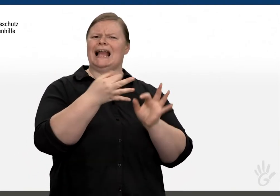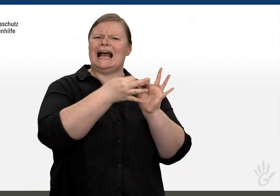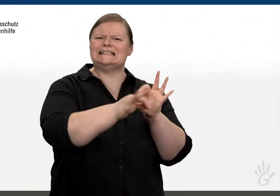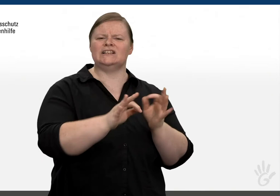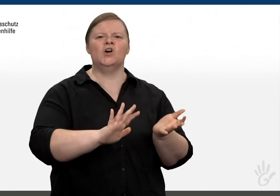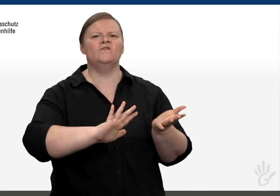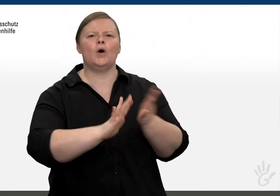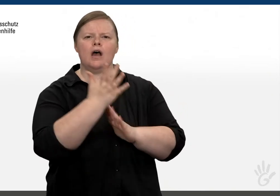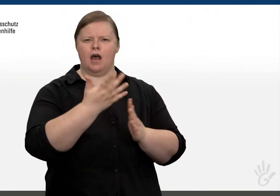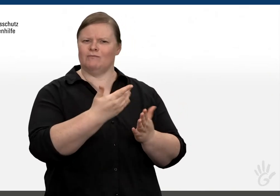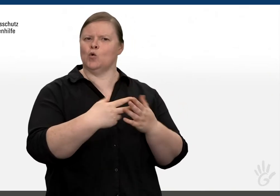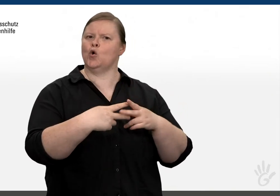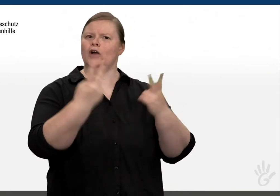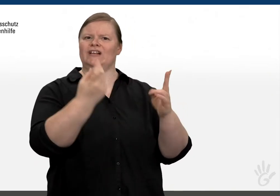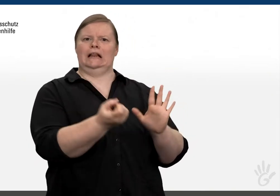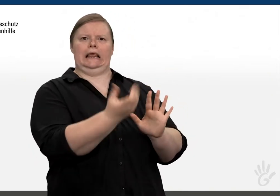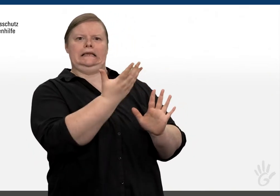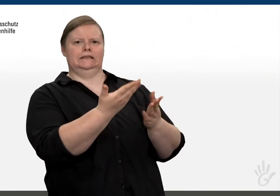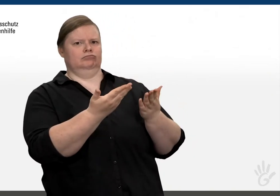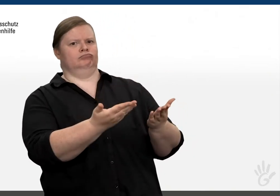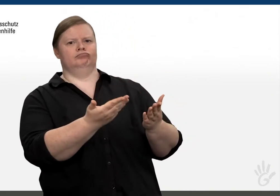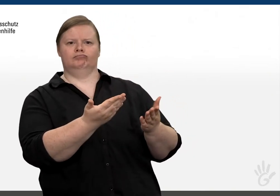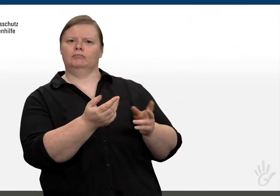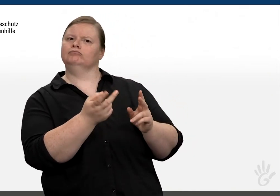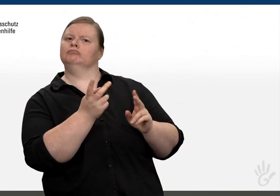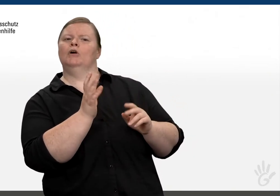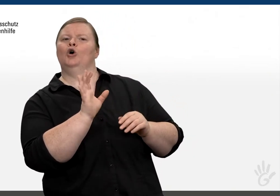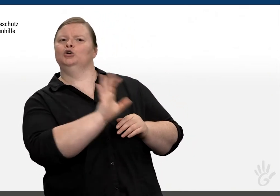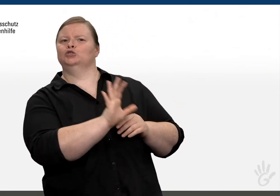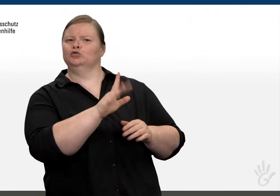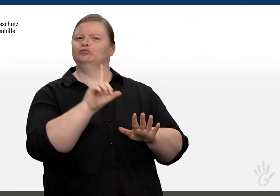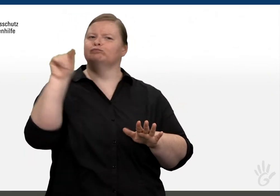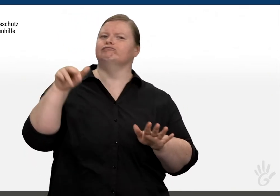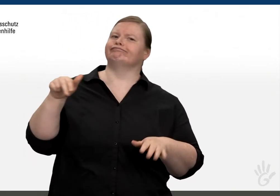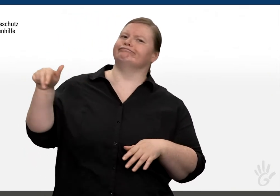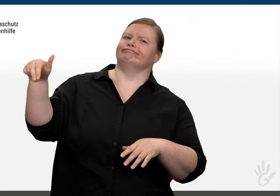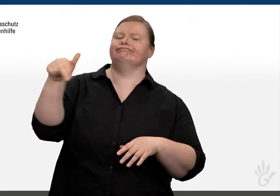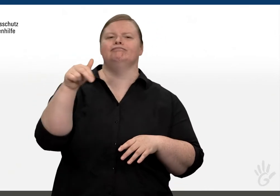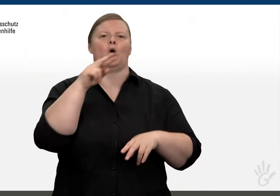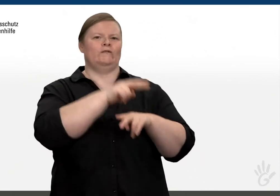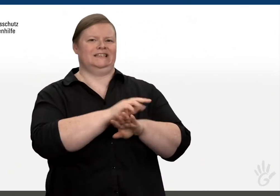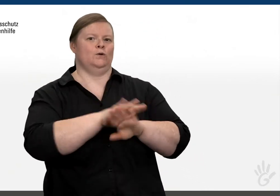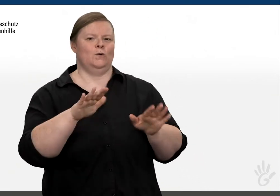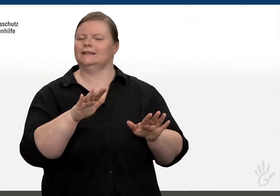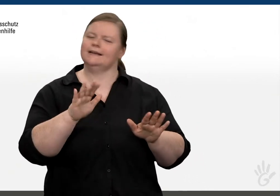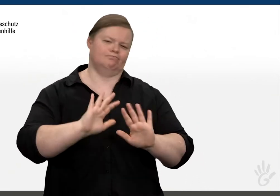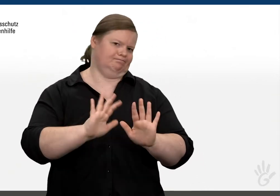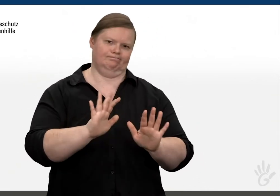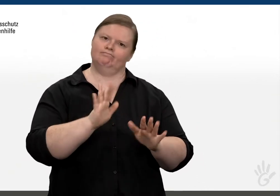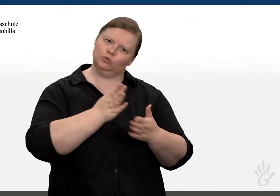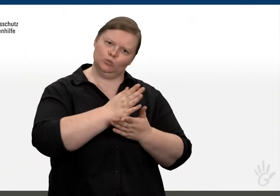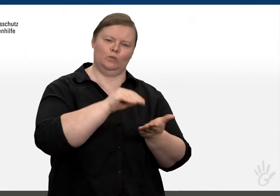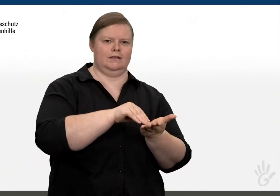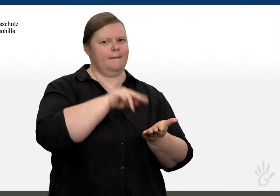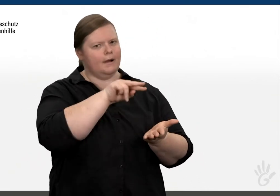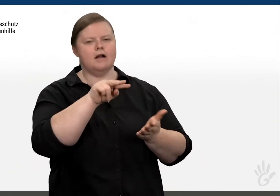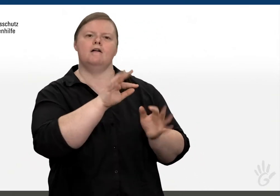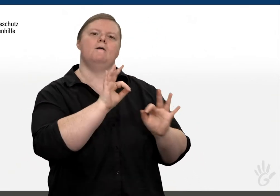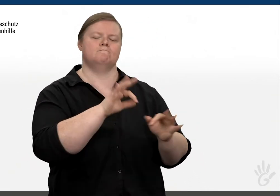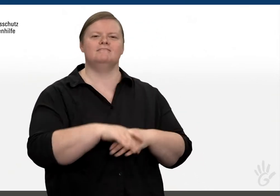wie Kerzen oder Feuer, nie unbeaufsichtigt.